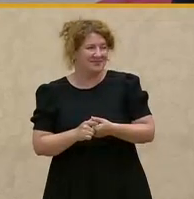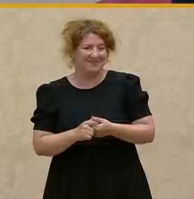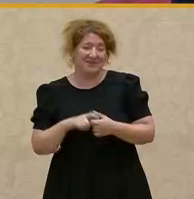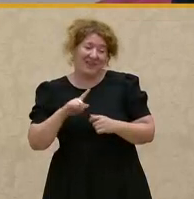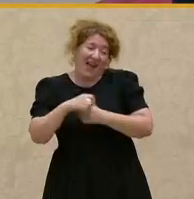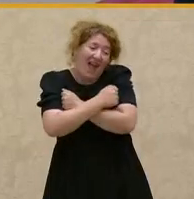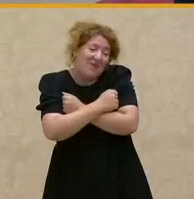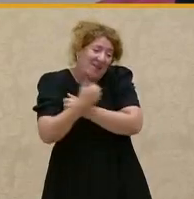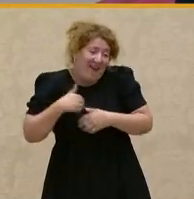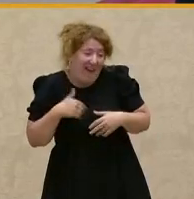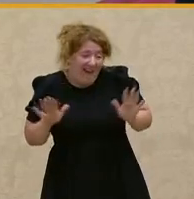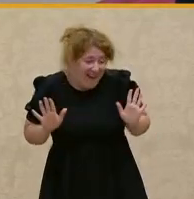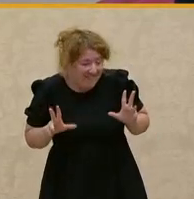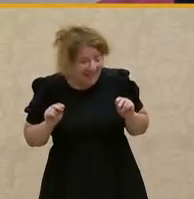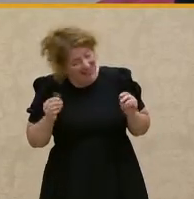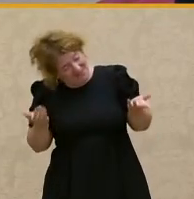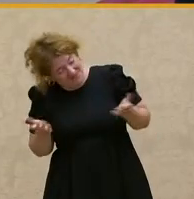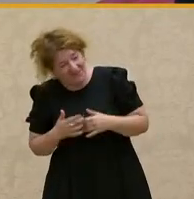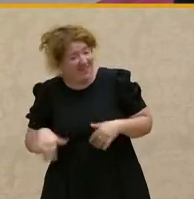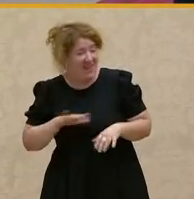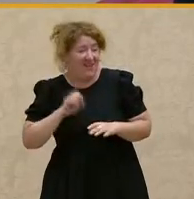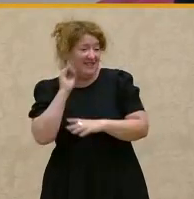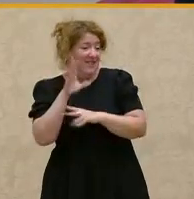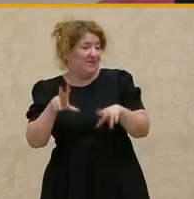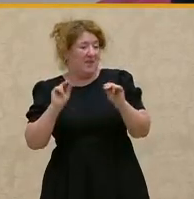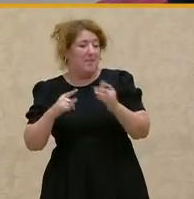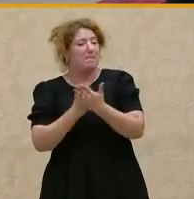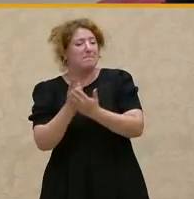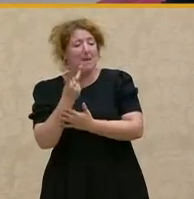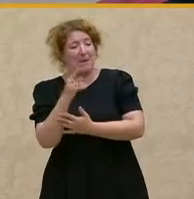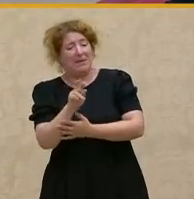llegamos al final de nuestra jornada de hoy titulada mapa de la sordoceguera 2024 en